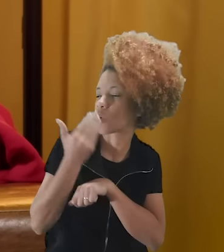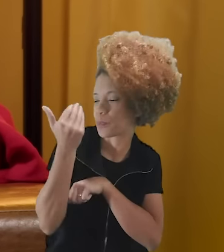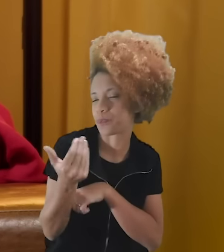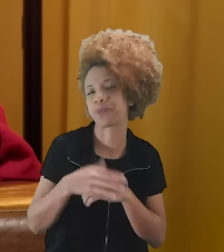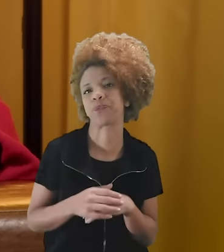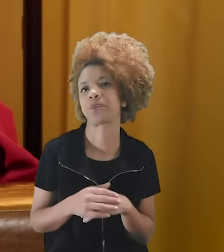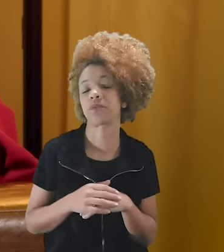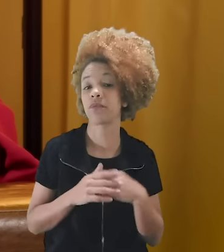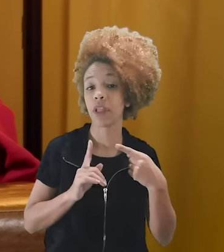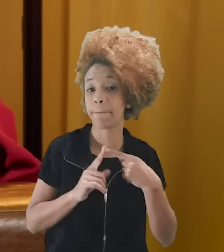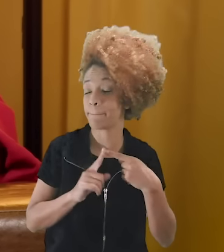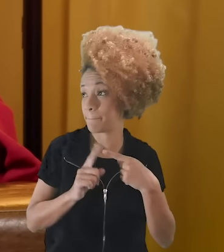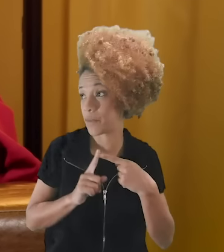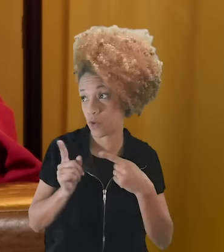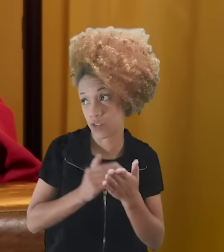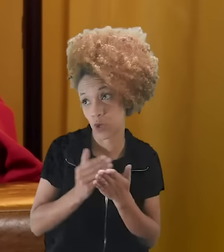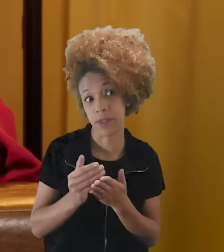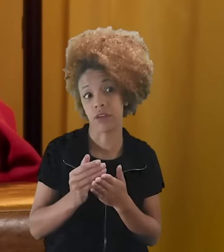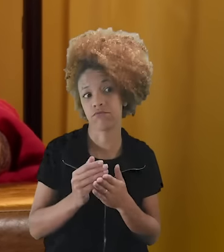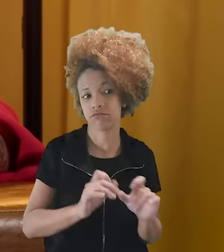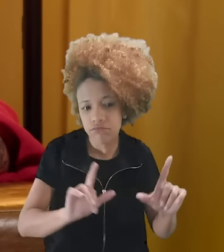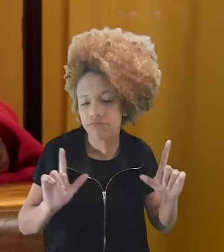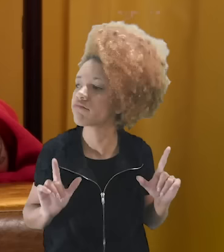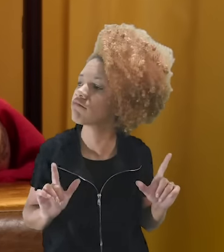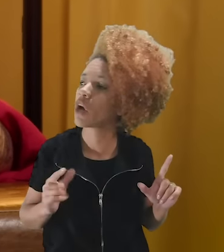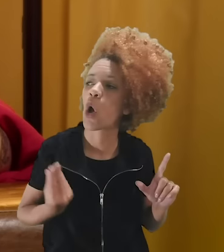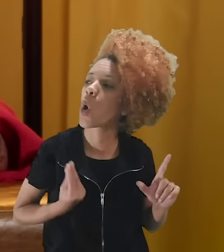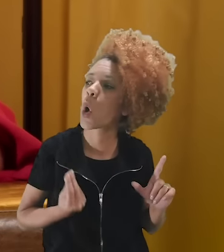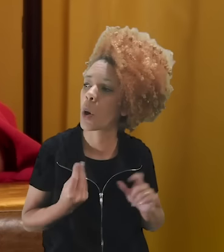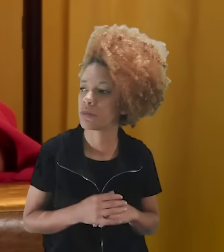de muito sucesso primeira coisa é você começar a aparecer mostrar sua cara como que vai fazer isso